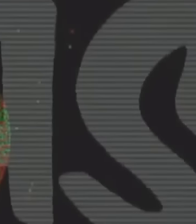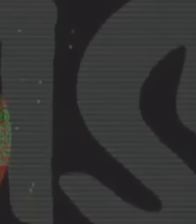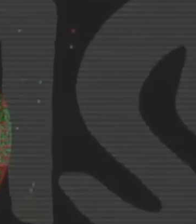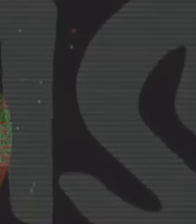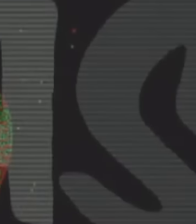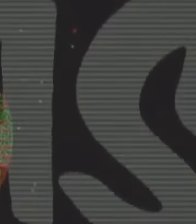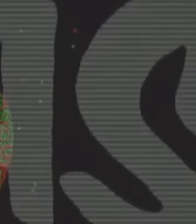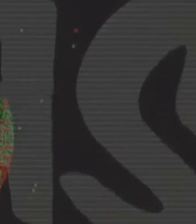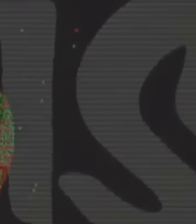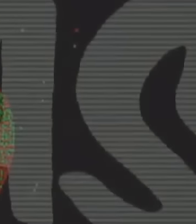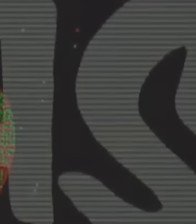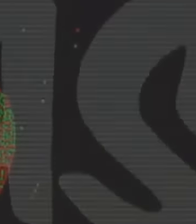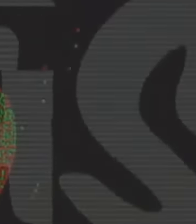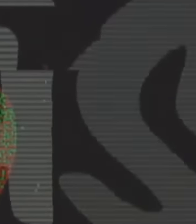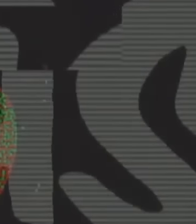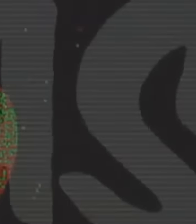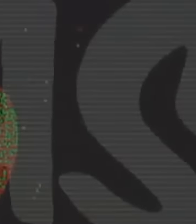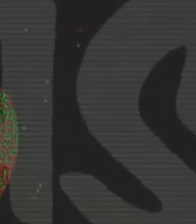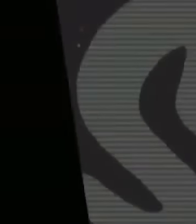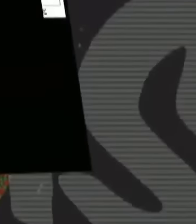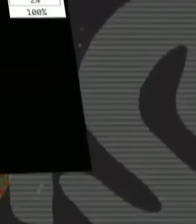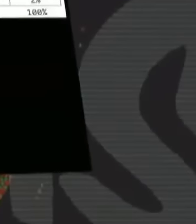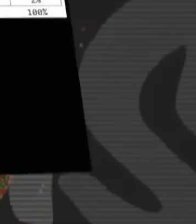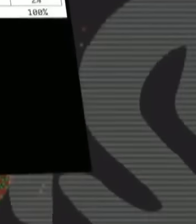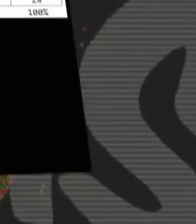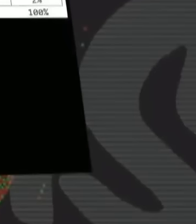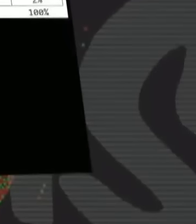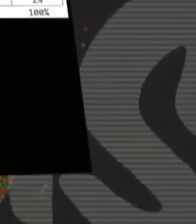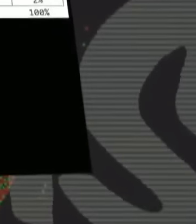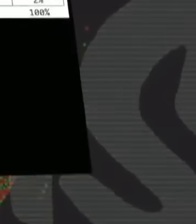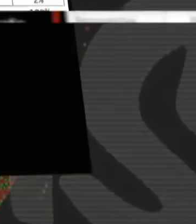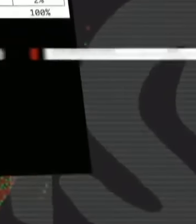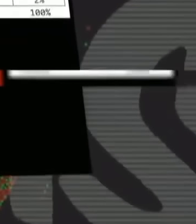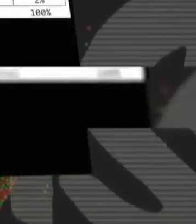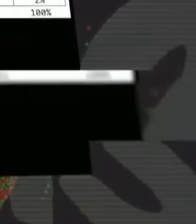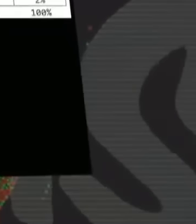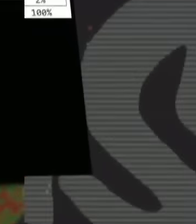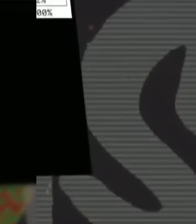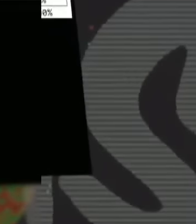bots y una red internacional para magnificar los mensajes, responsabilizando al gobierno de México